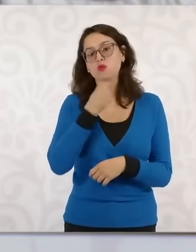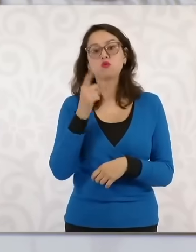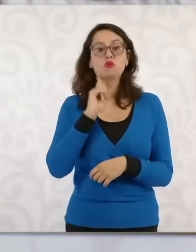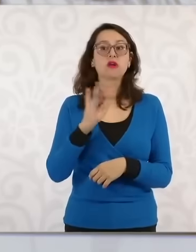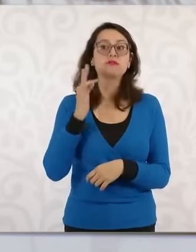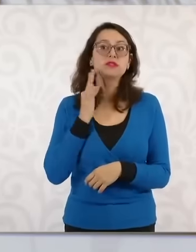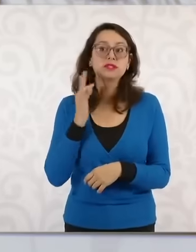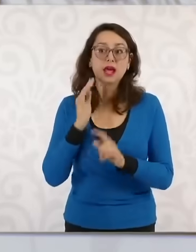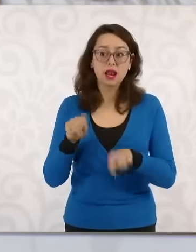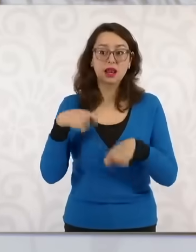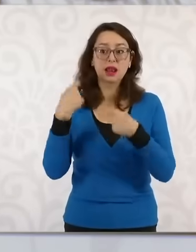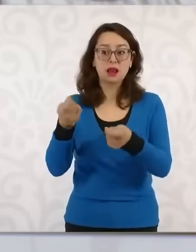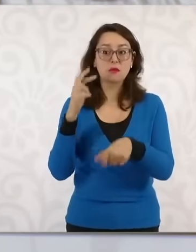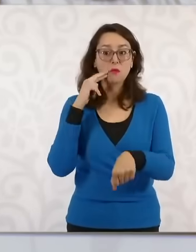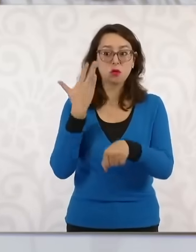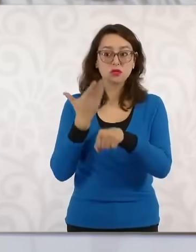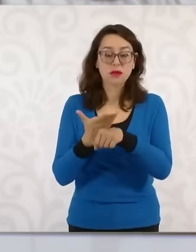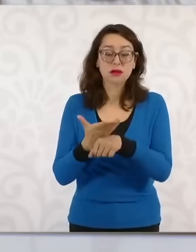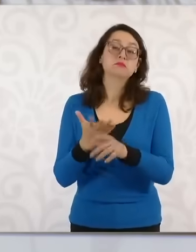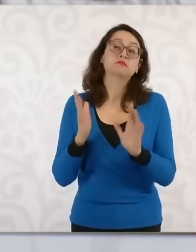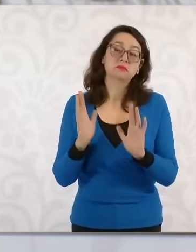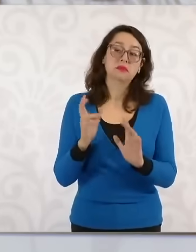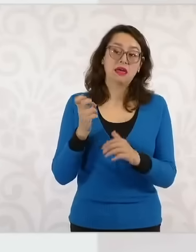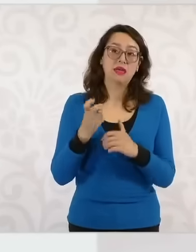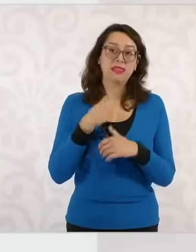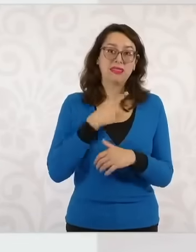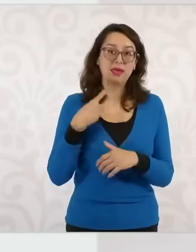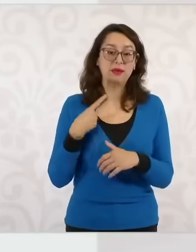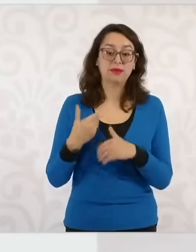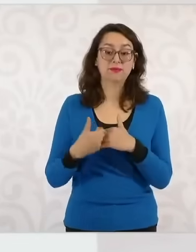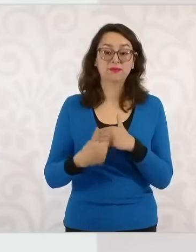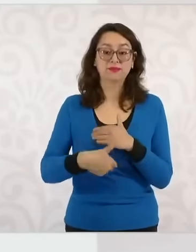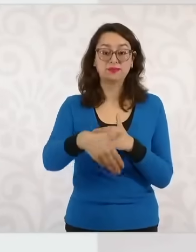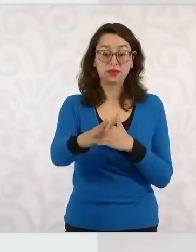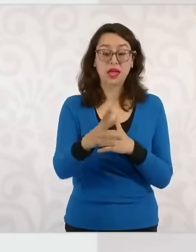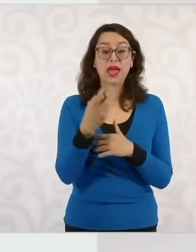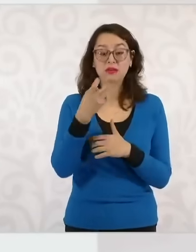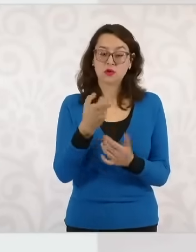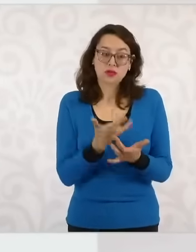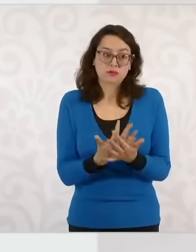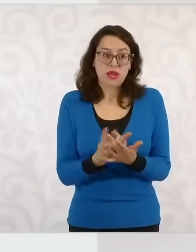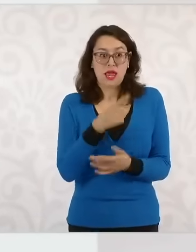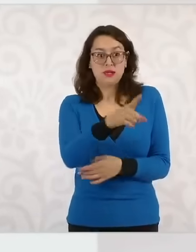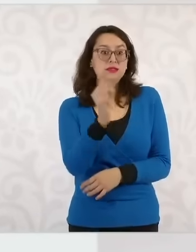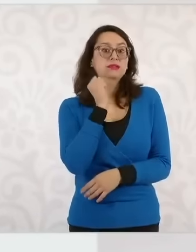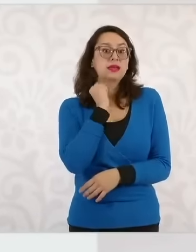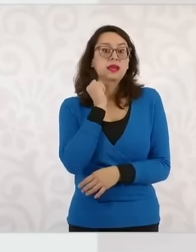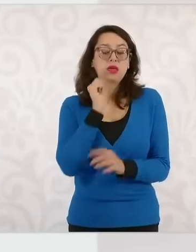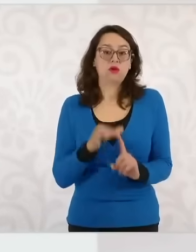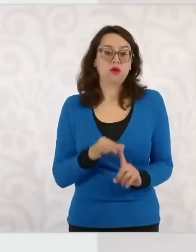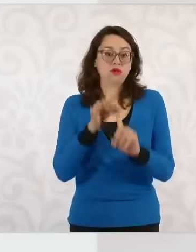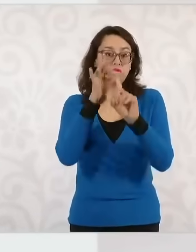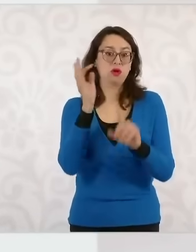a llegar, que vaya a nombrar el Senado. Entonces, yo creo que ya que pues nombre el Senado ya podrá